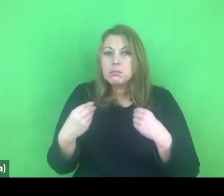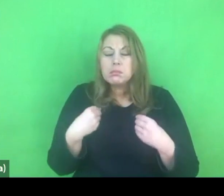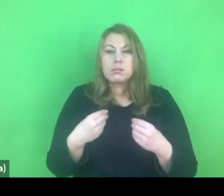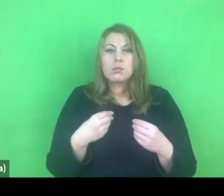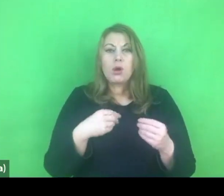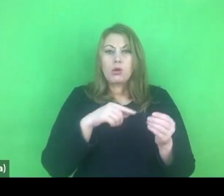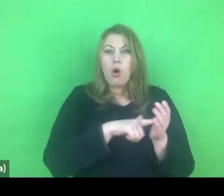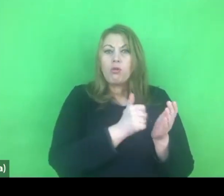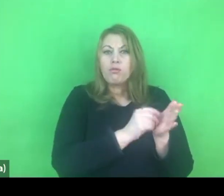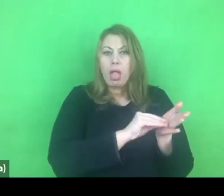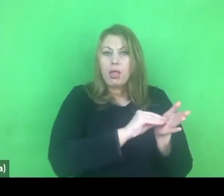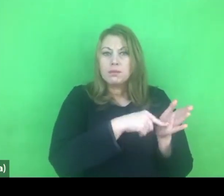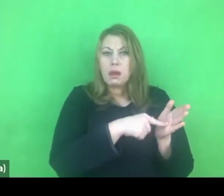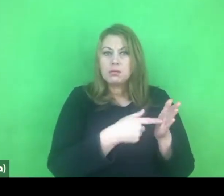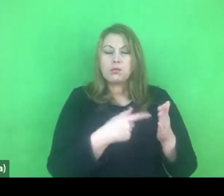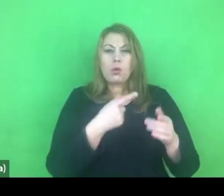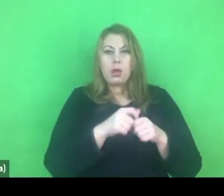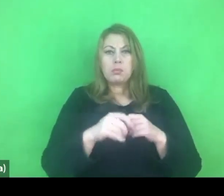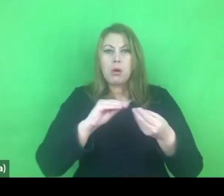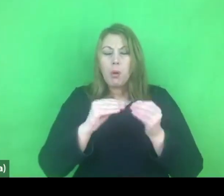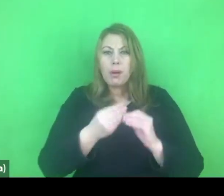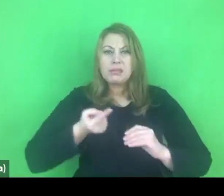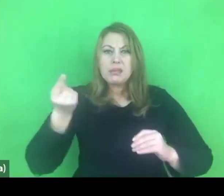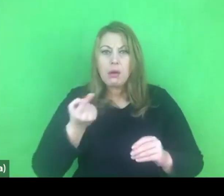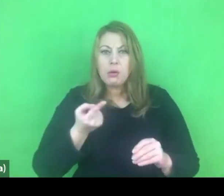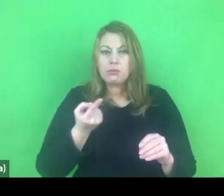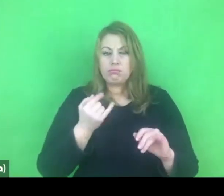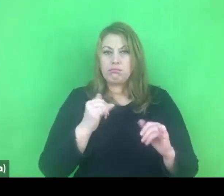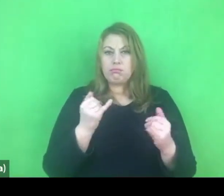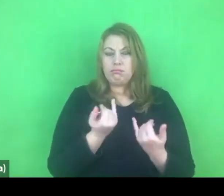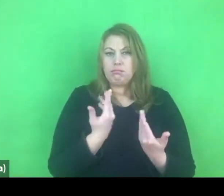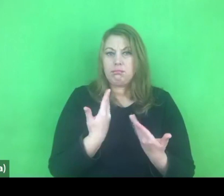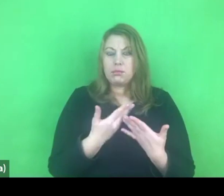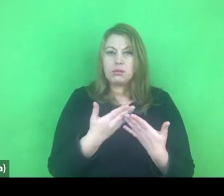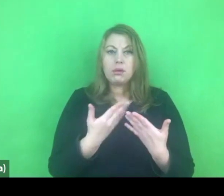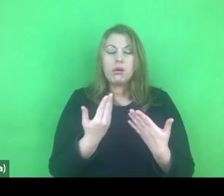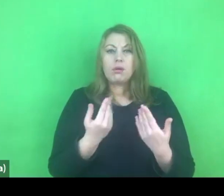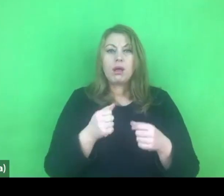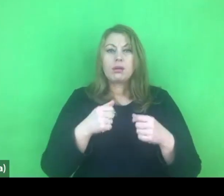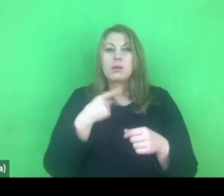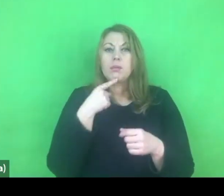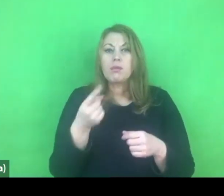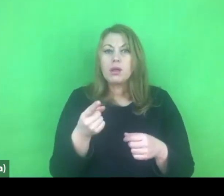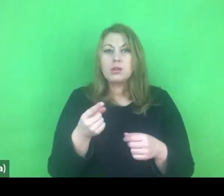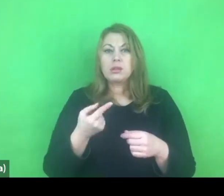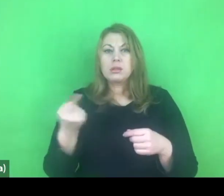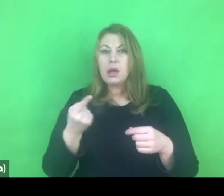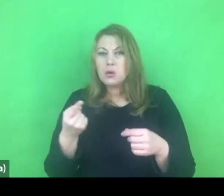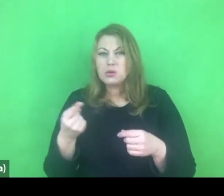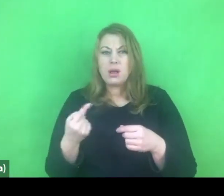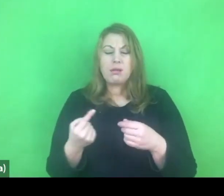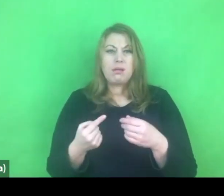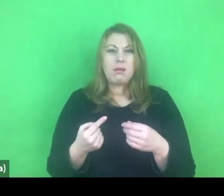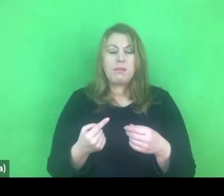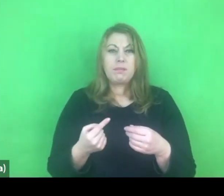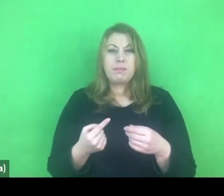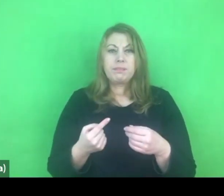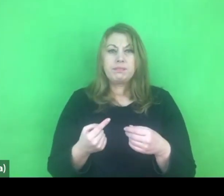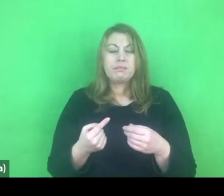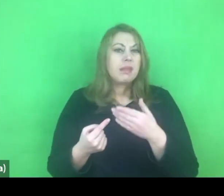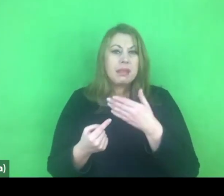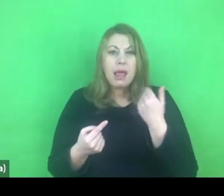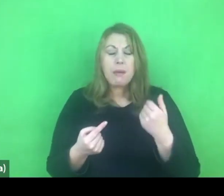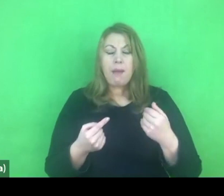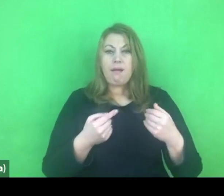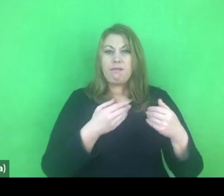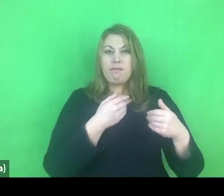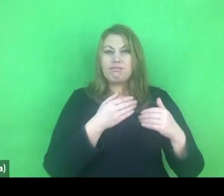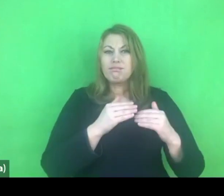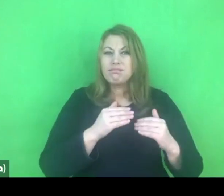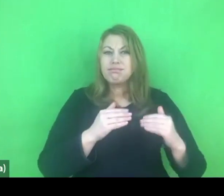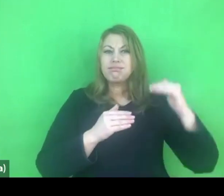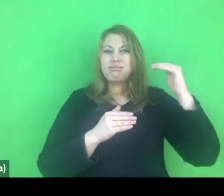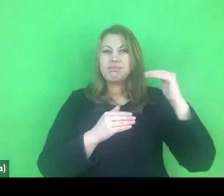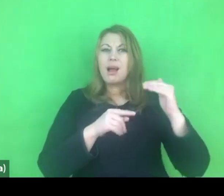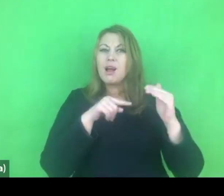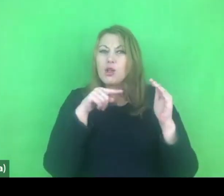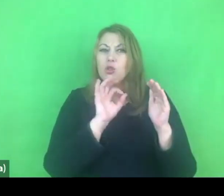Z zasobami czy korzyściami, które konwencja wnosi dla polskiego systemu przeciwdziałania przemocy w rodzinie.